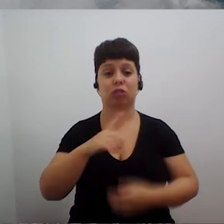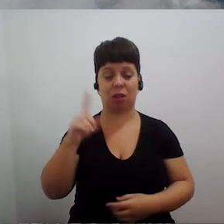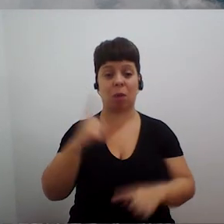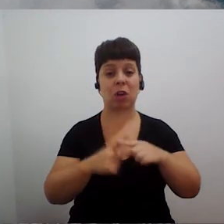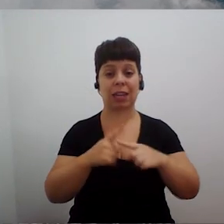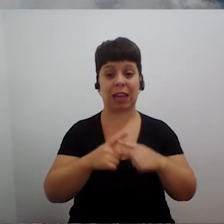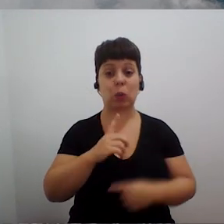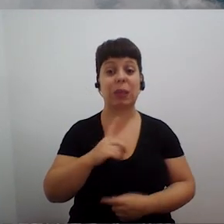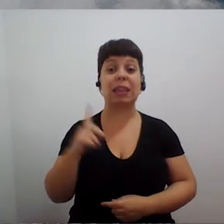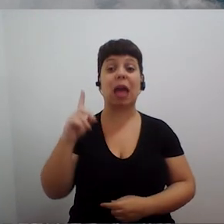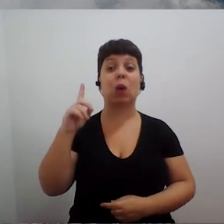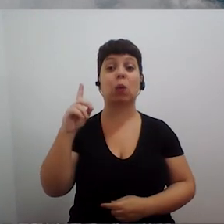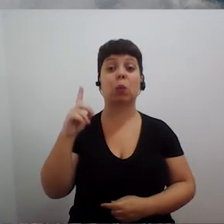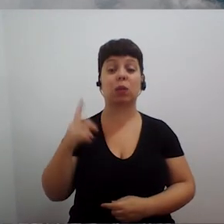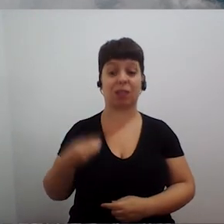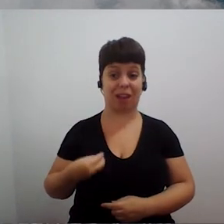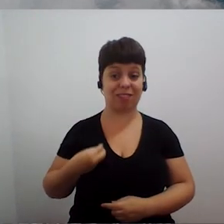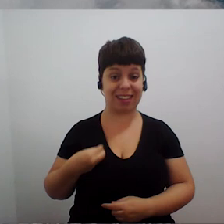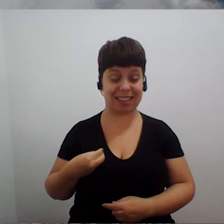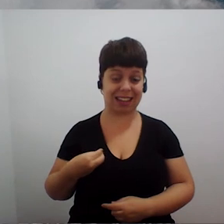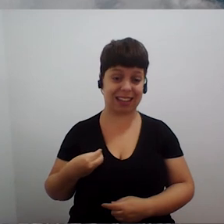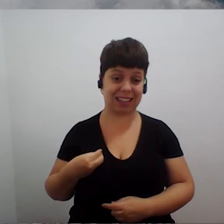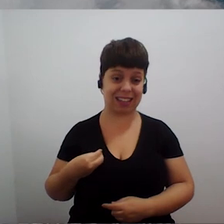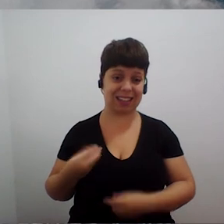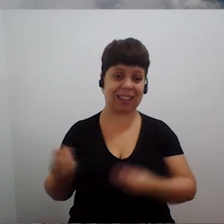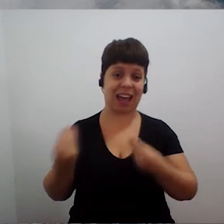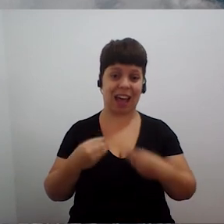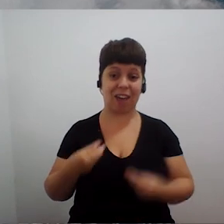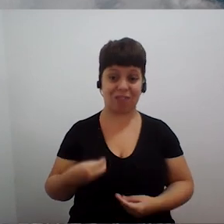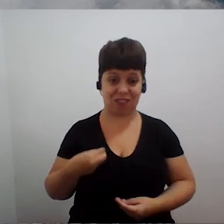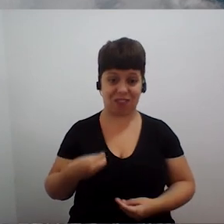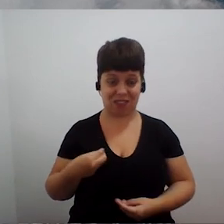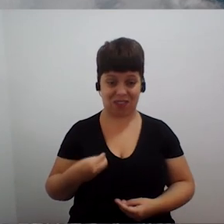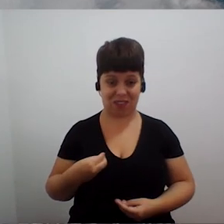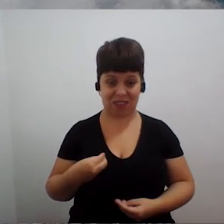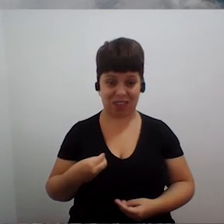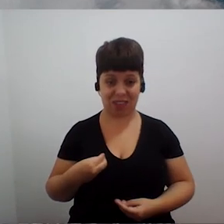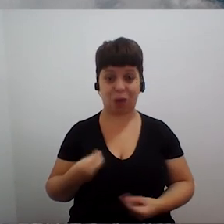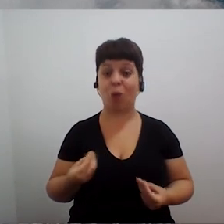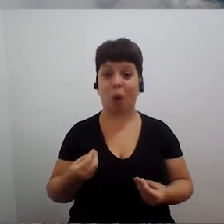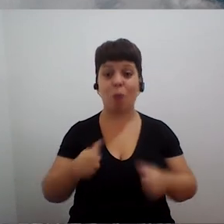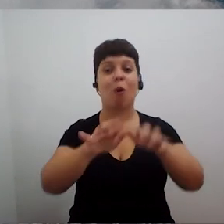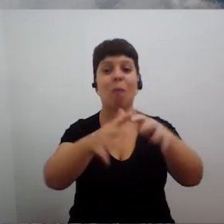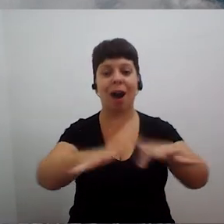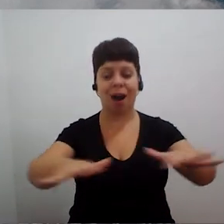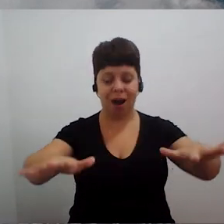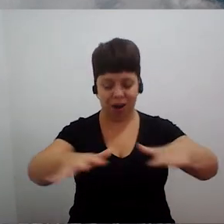porque o Deus da vida possibilita que esta vida chegue até nós pelos oceanos né